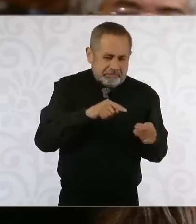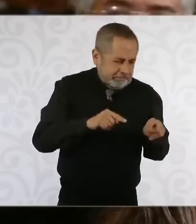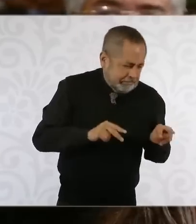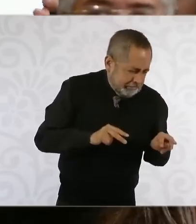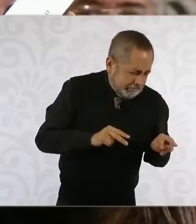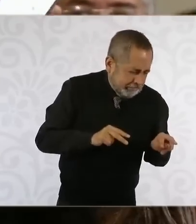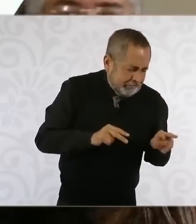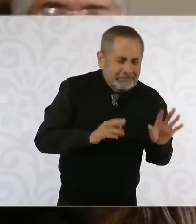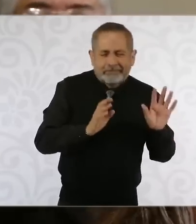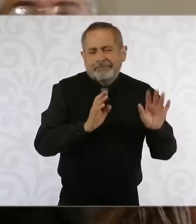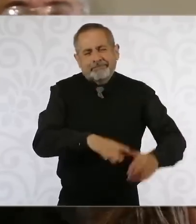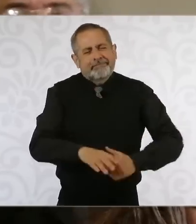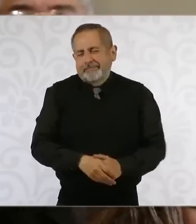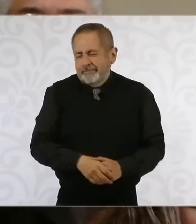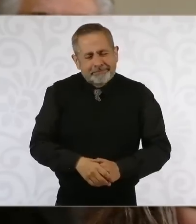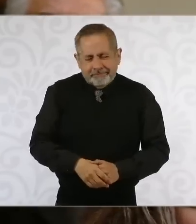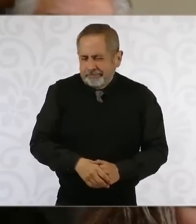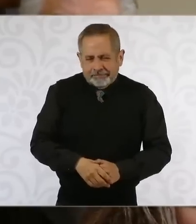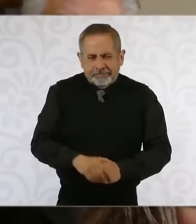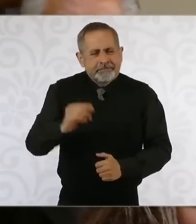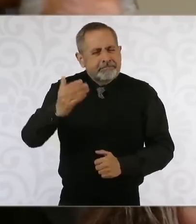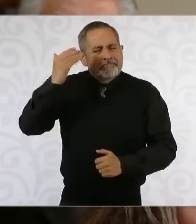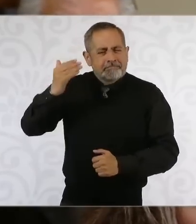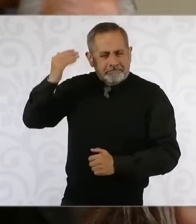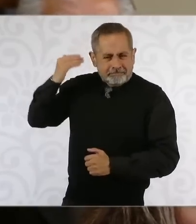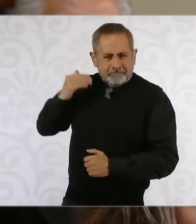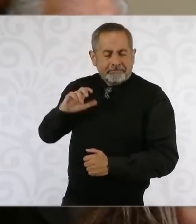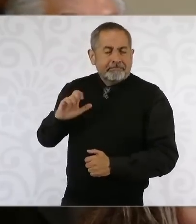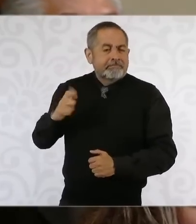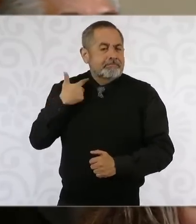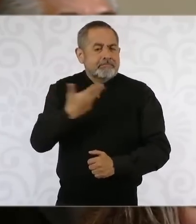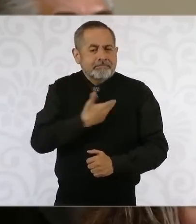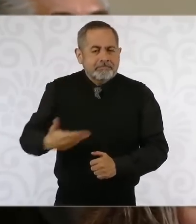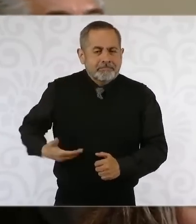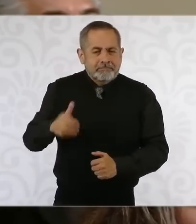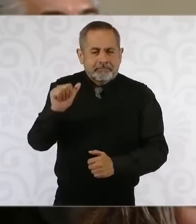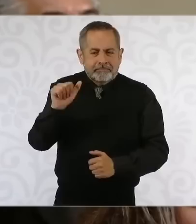retomar lo que hace unos meses el expresidente Andrés Manuel López Obrador y el exsecretario